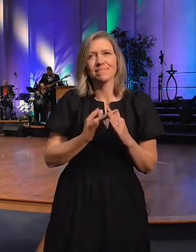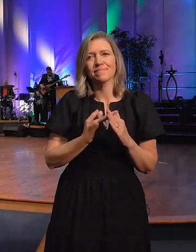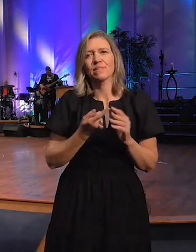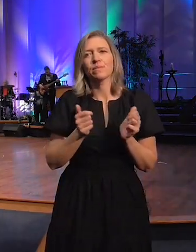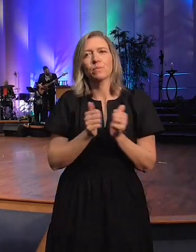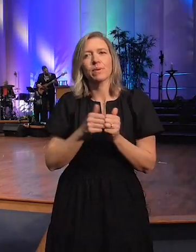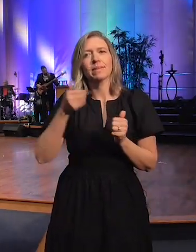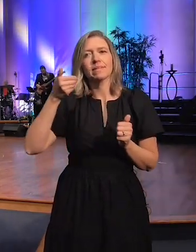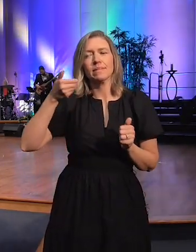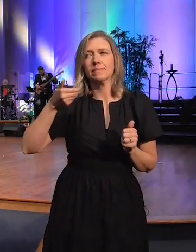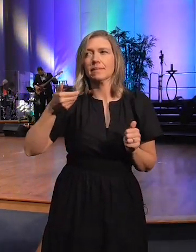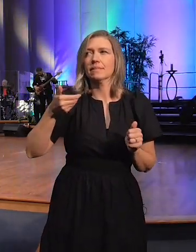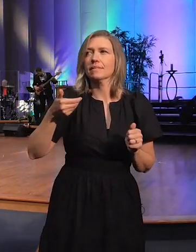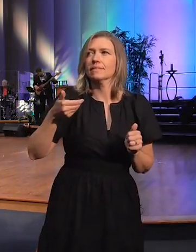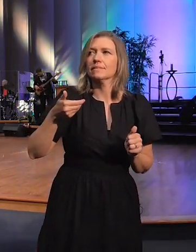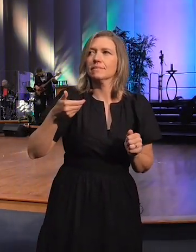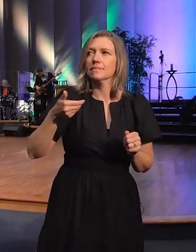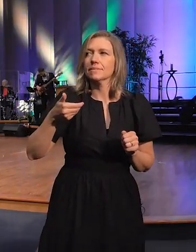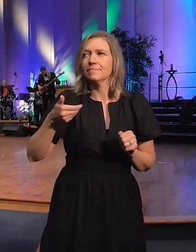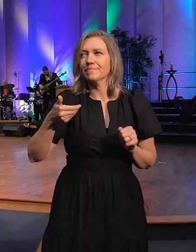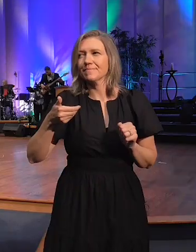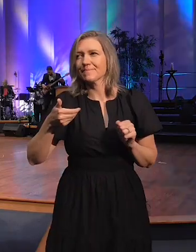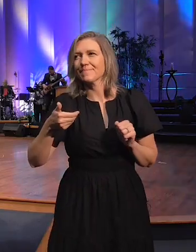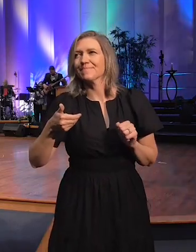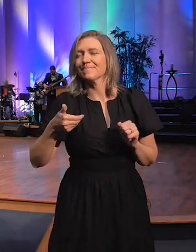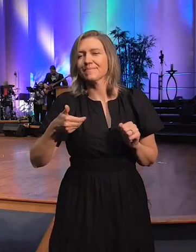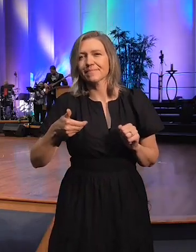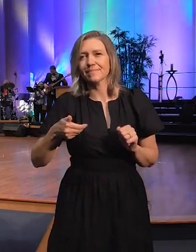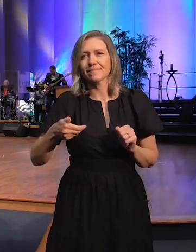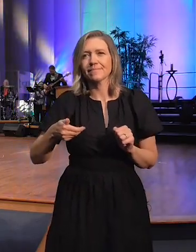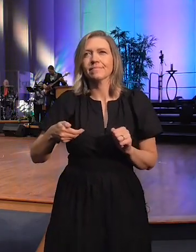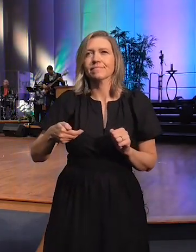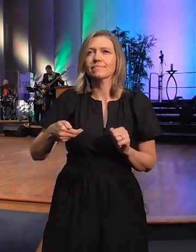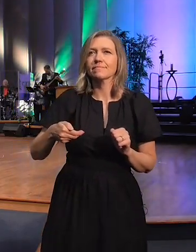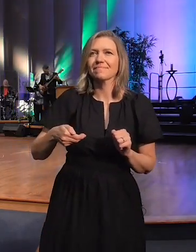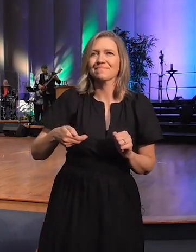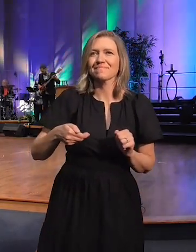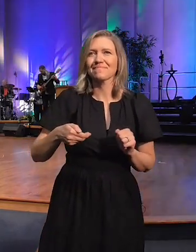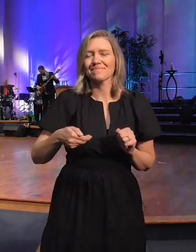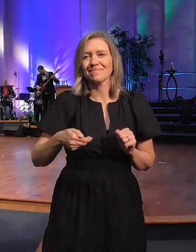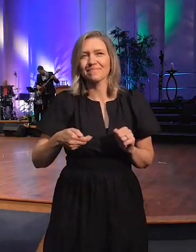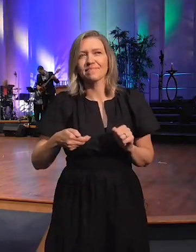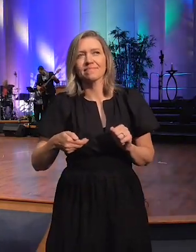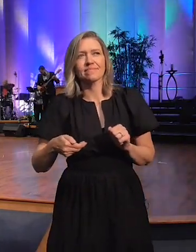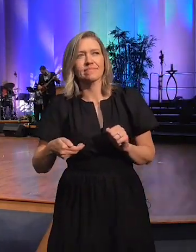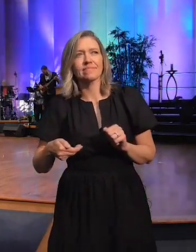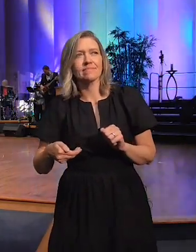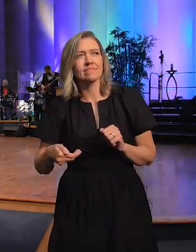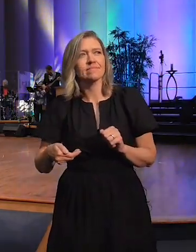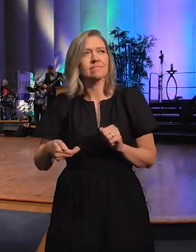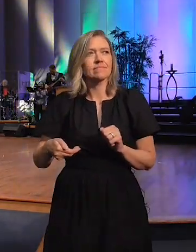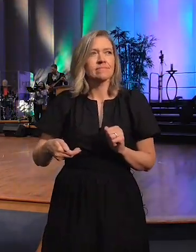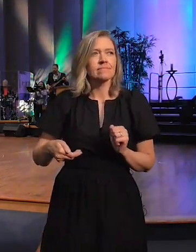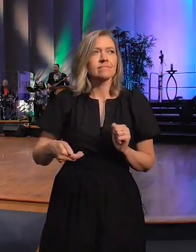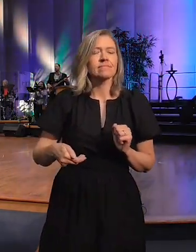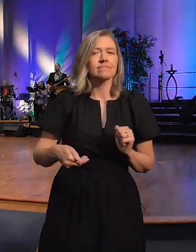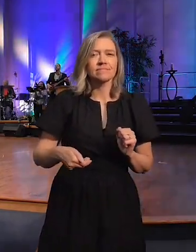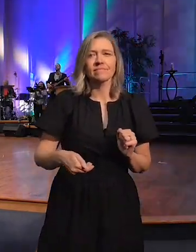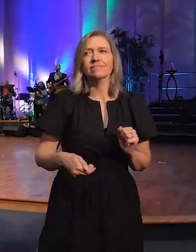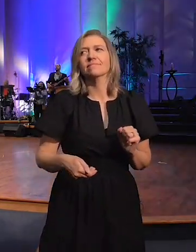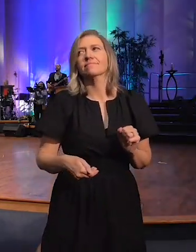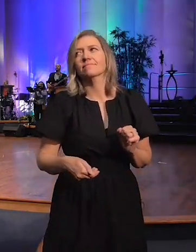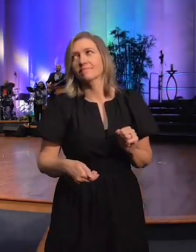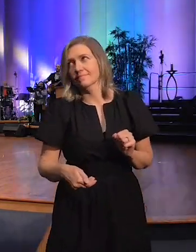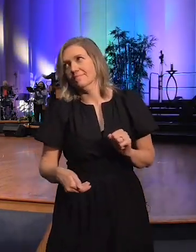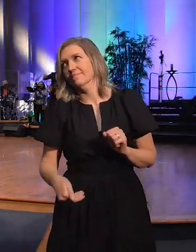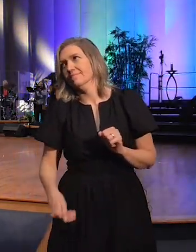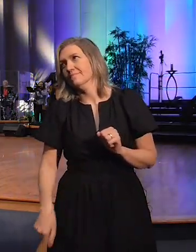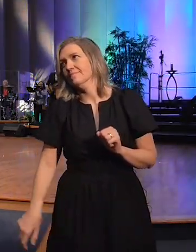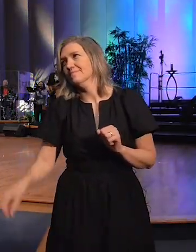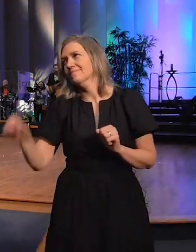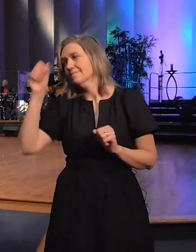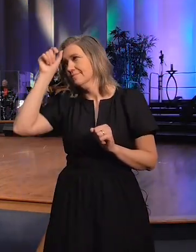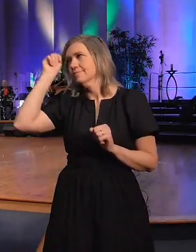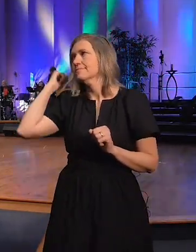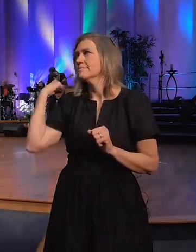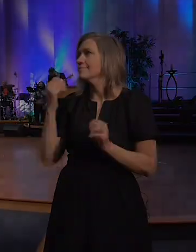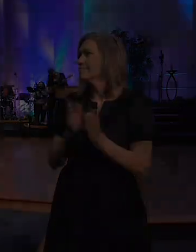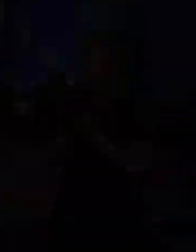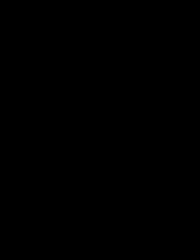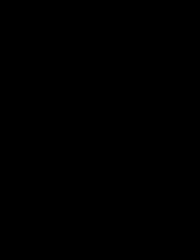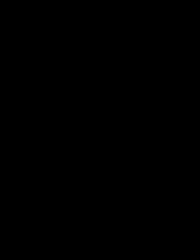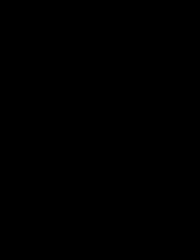conmigo [Aplausos] [Música] [Aplausos]